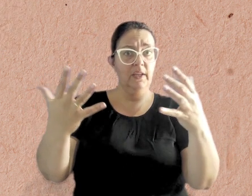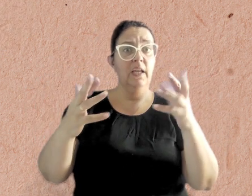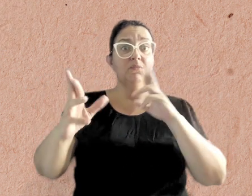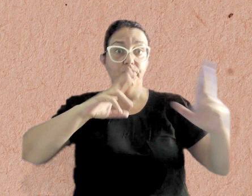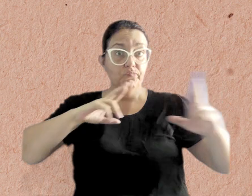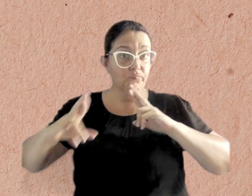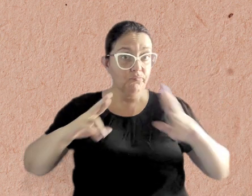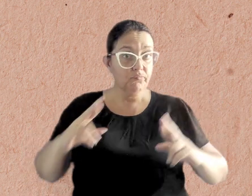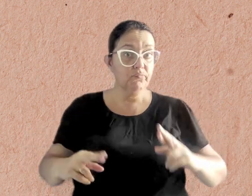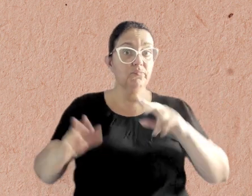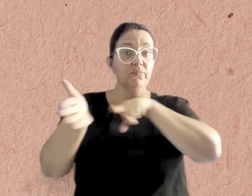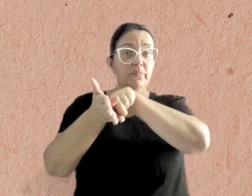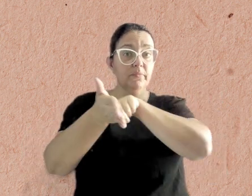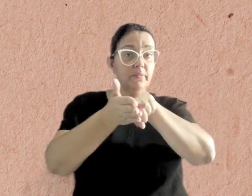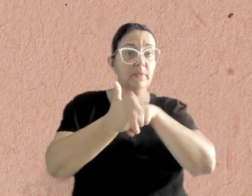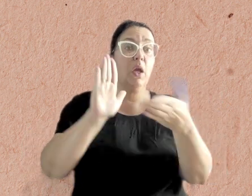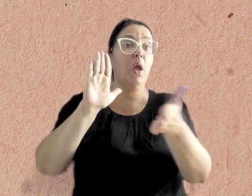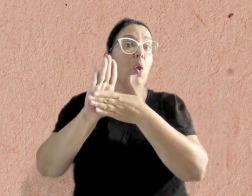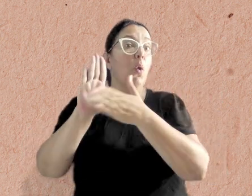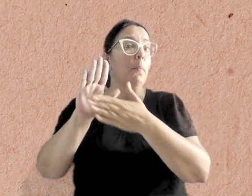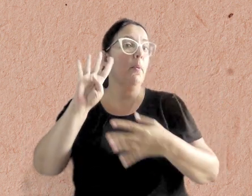Com base nos resultados da pesquisa, estão sendo propostos